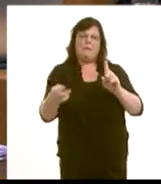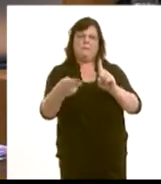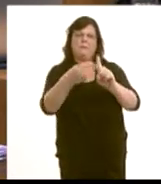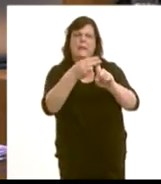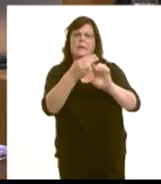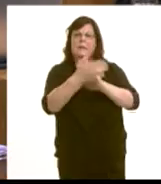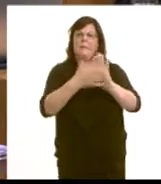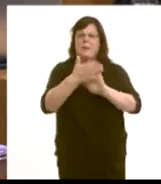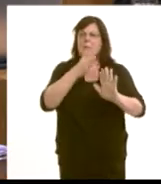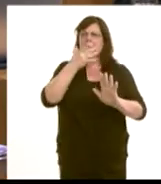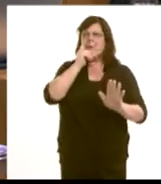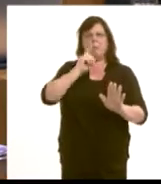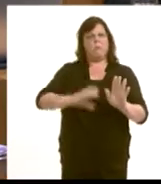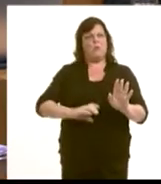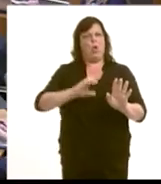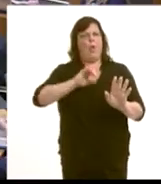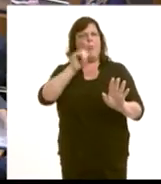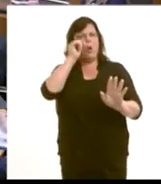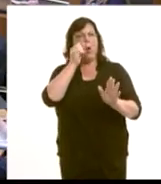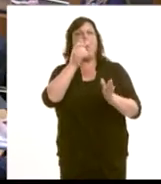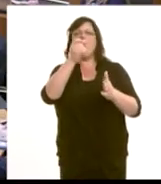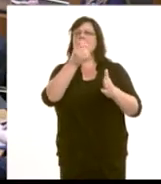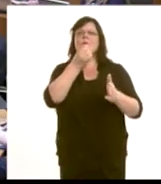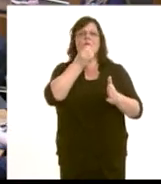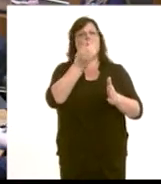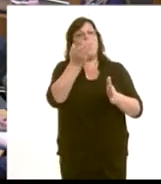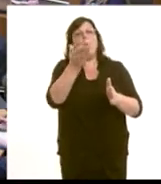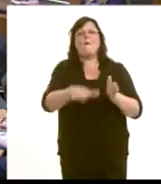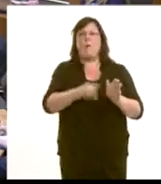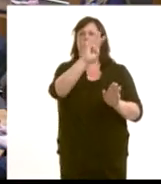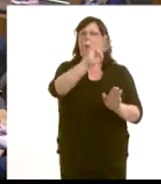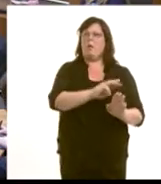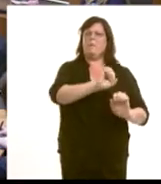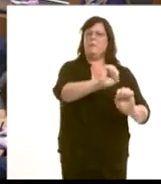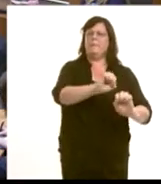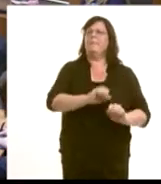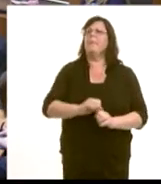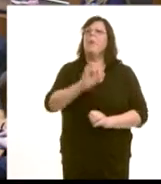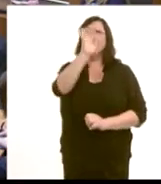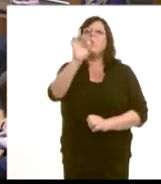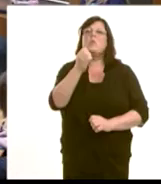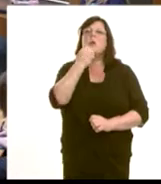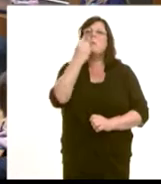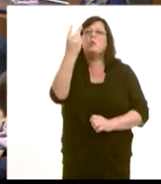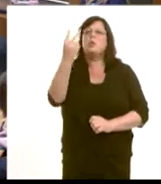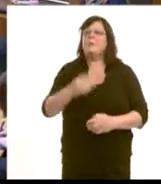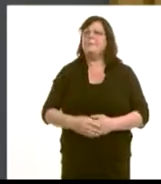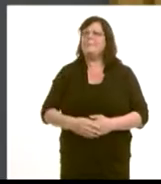Julie Morgan: 2. A wnaiff y Prif Weinidog roi'r wybodaeth ddiweddaraf am gyllid ar gyfer Bargen Ddinesig Caerdydd?